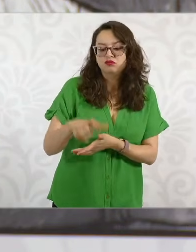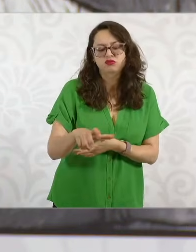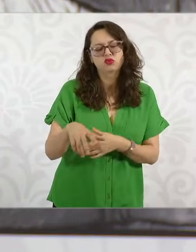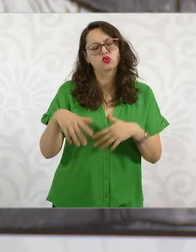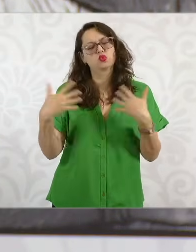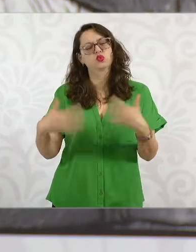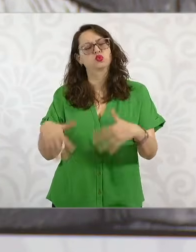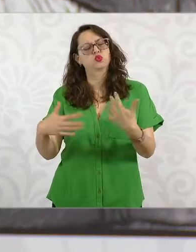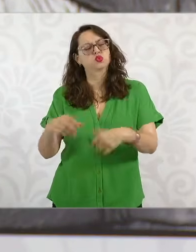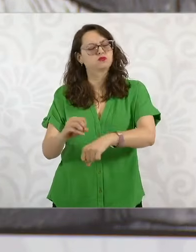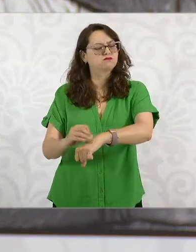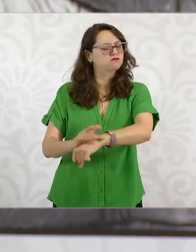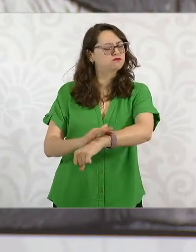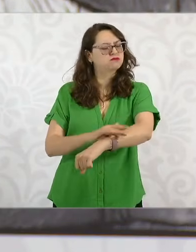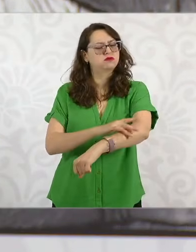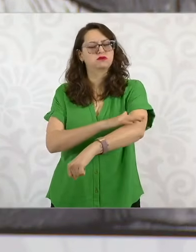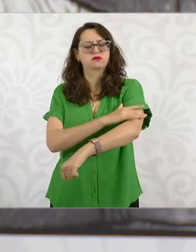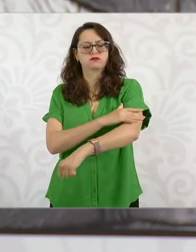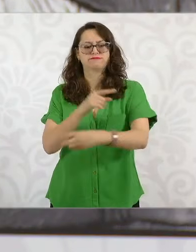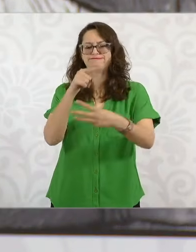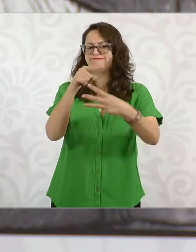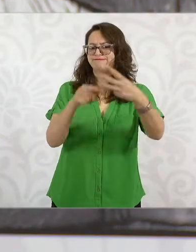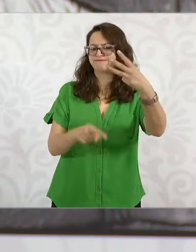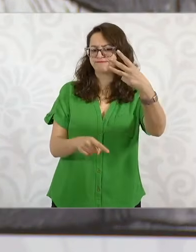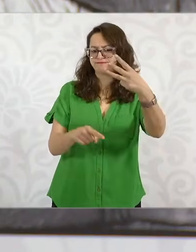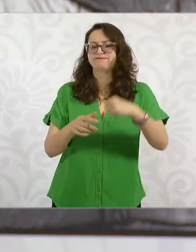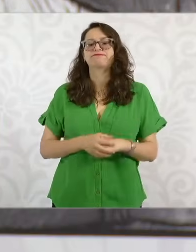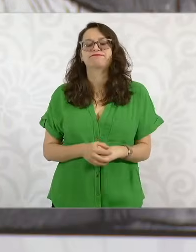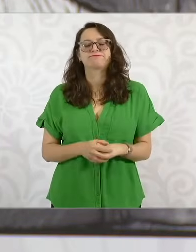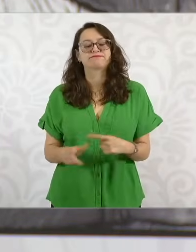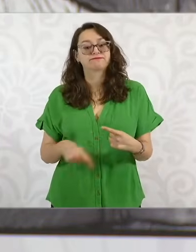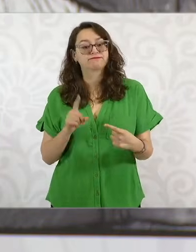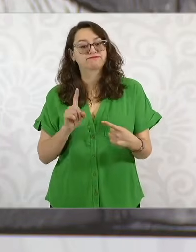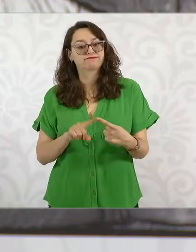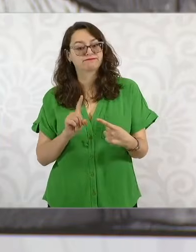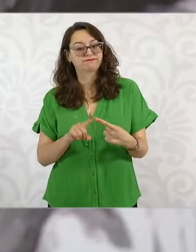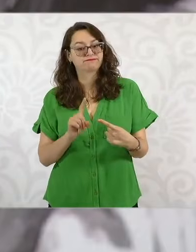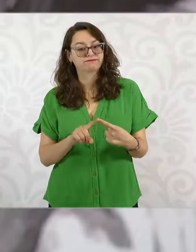me genera una gran emoción por tres aspectos. El primero, porque creo que estamos en un momento en